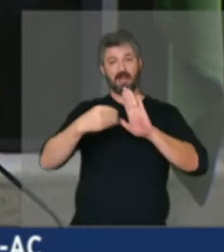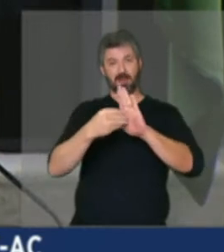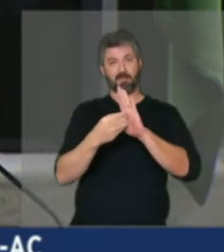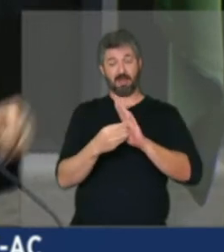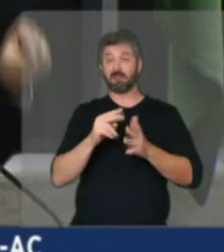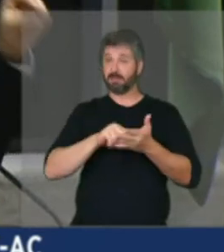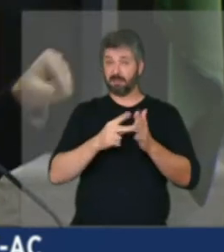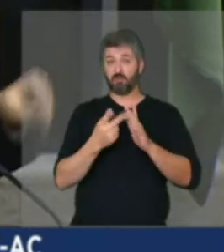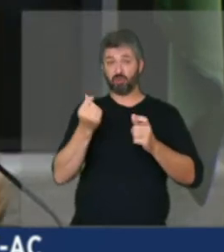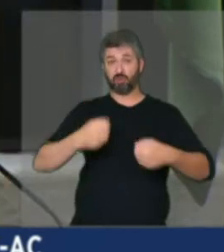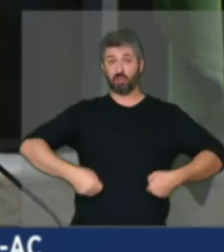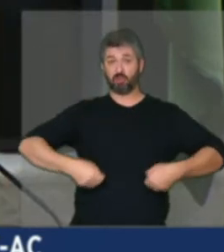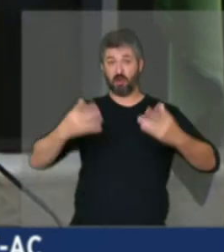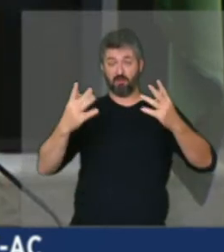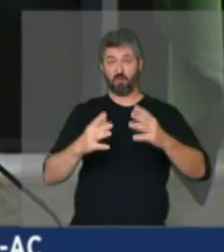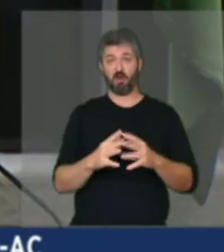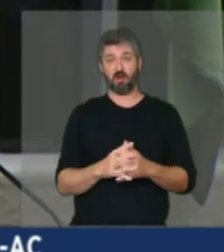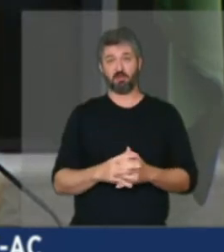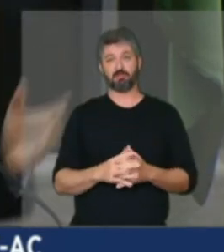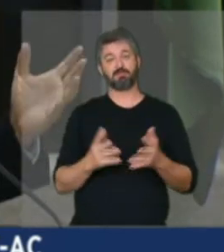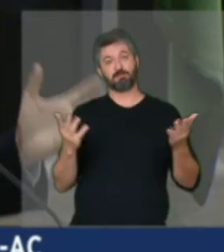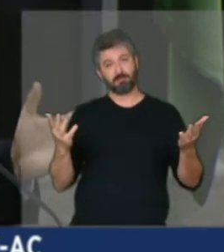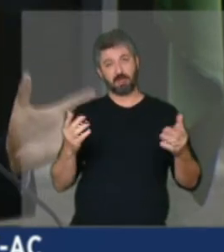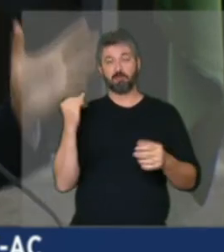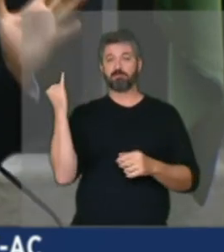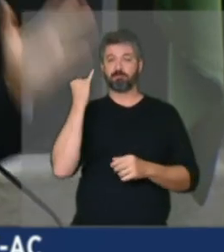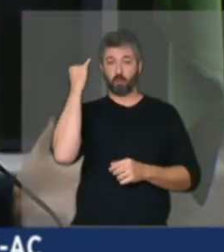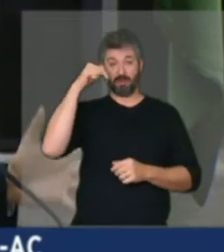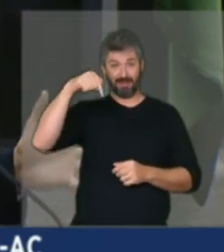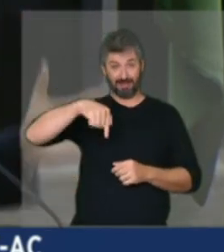ISSO QUE É FUNDAMENTAL QUE ESSE PARLAMENTO ACORDE, ACORDE PARA ESSA REALIDADE MUNDIAL.